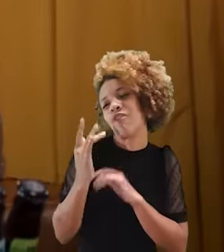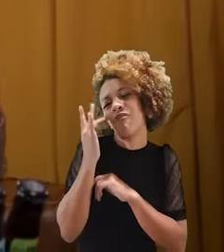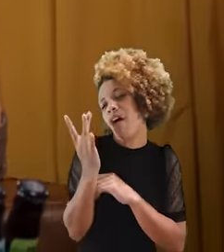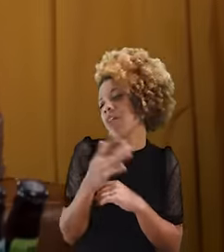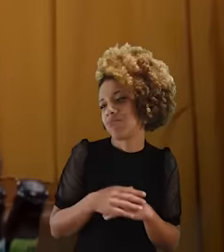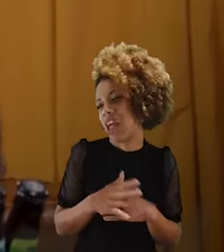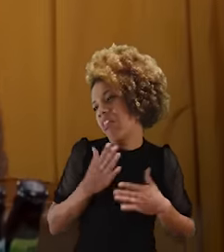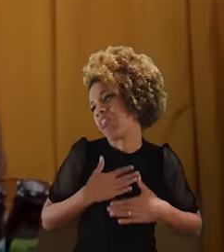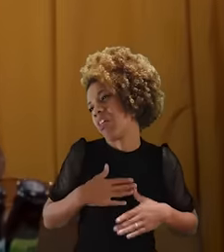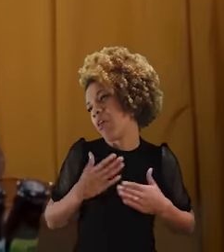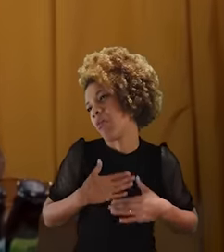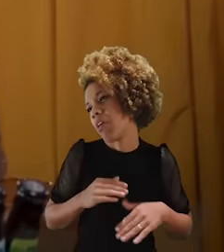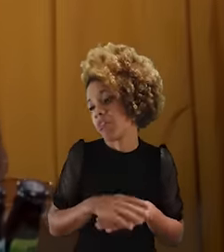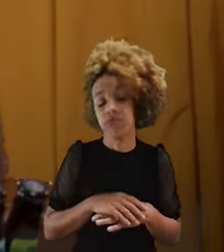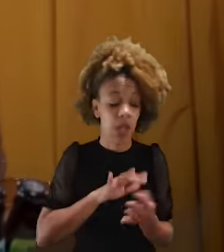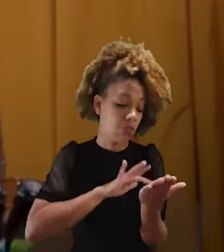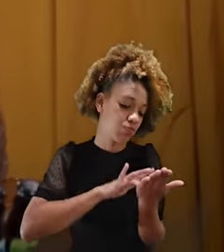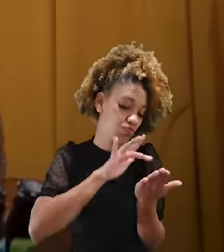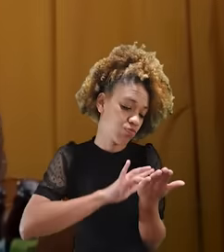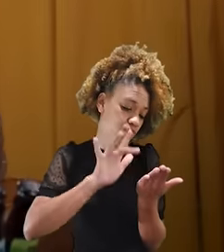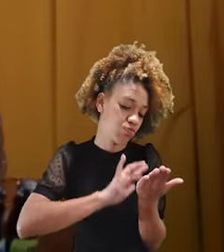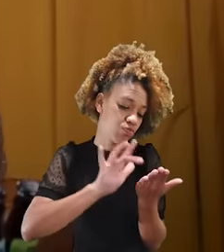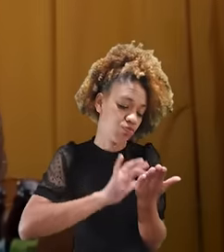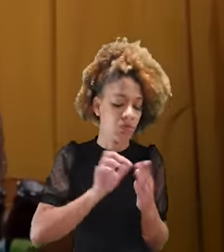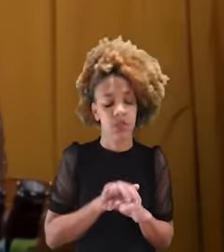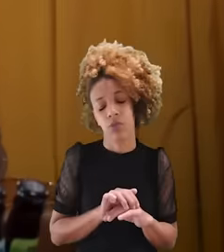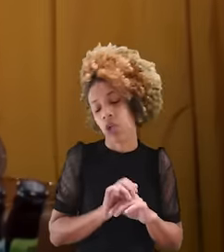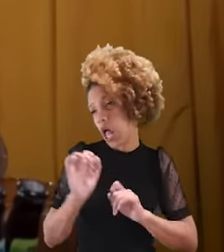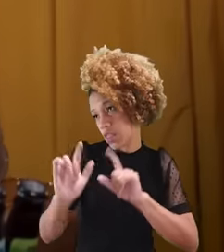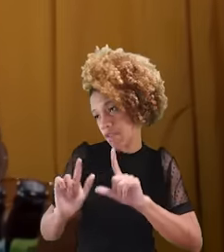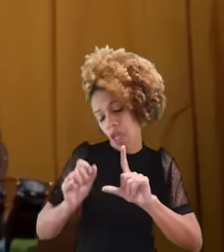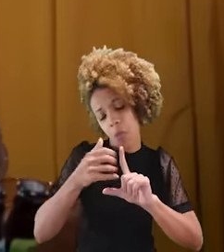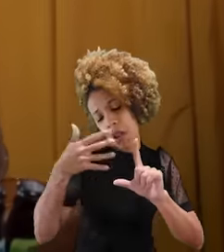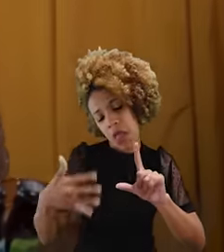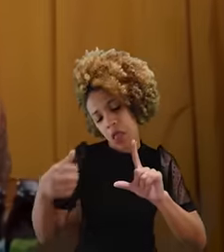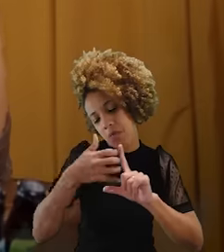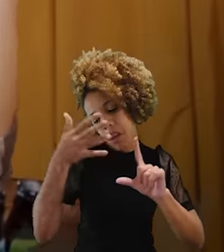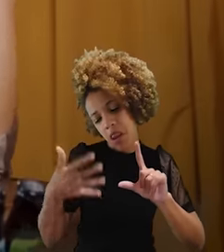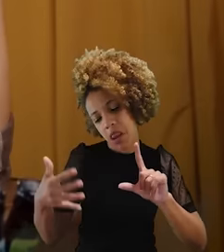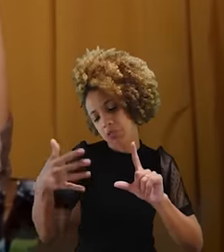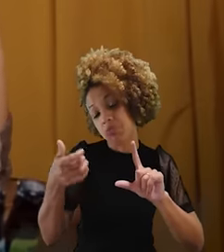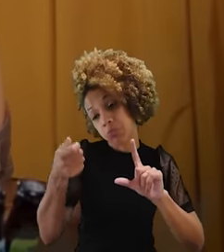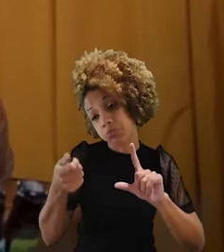você tá em casa e você pega o seu Netflix e você então várias propagandas gratuitas e e você abre